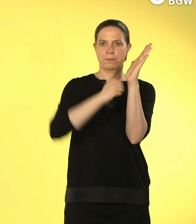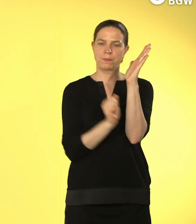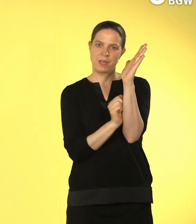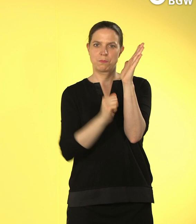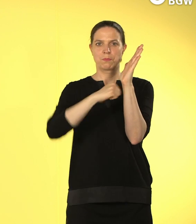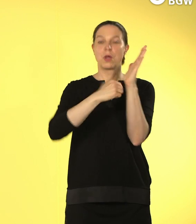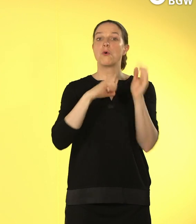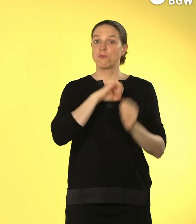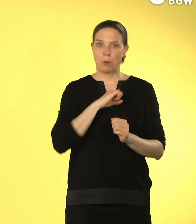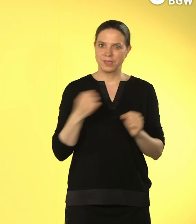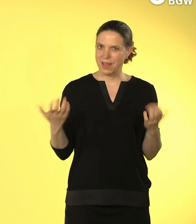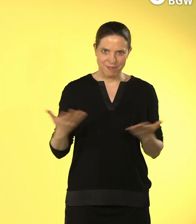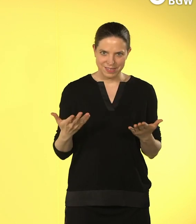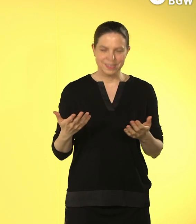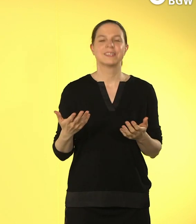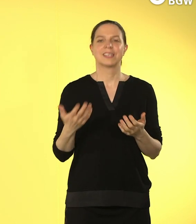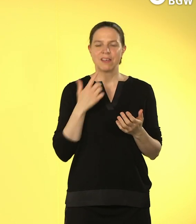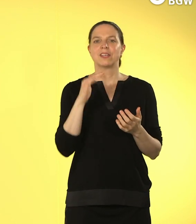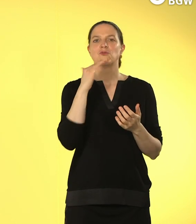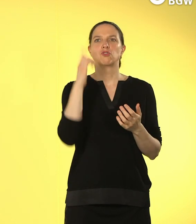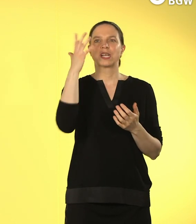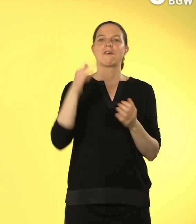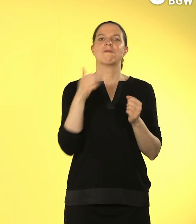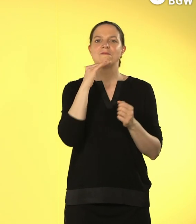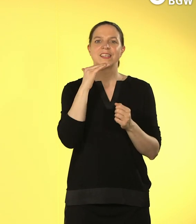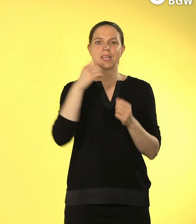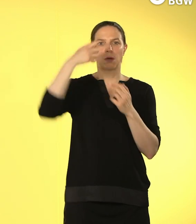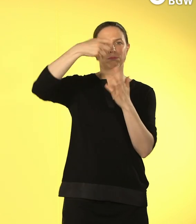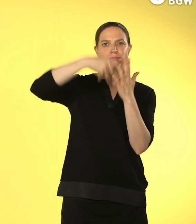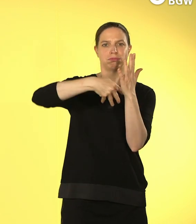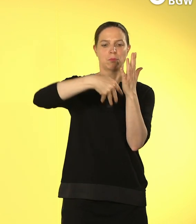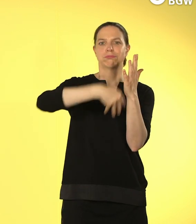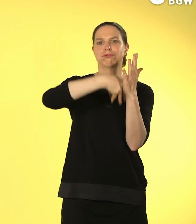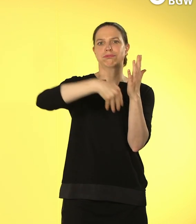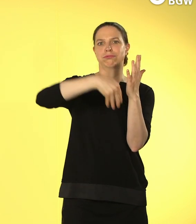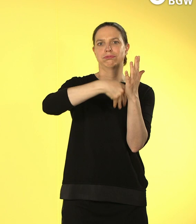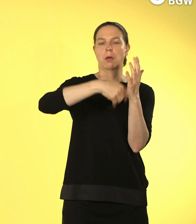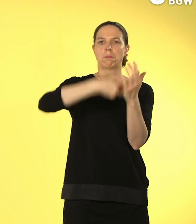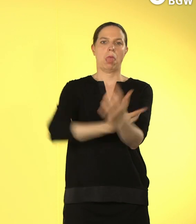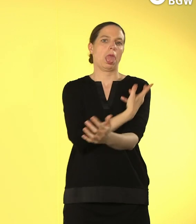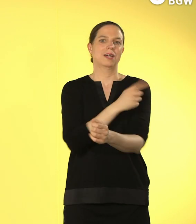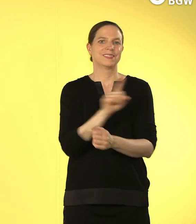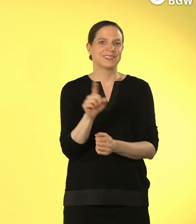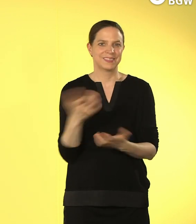Damit hat der Handschuh praktisch eine Regenrinne. Das Wasser und die Reinigungssubstanz läuft dann nicht den Unterarm hinunter